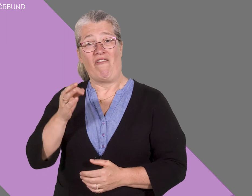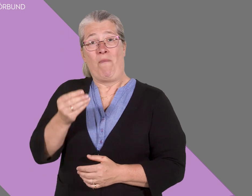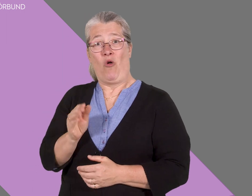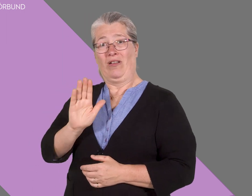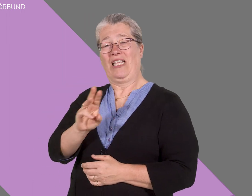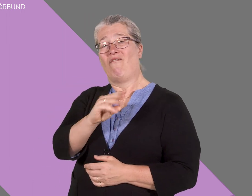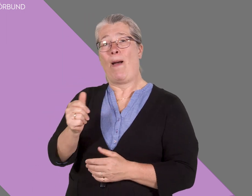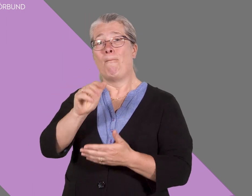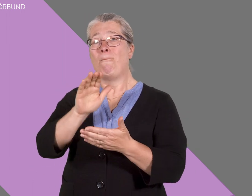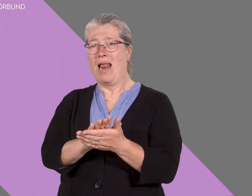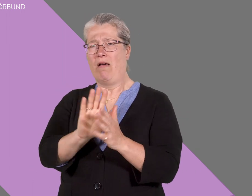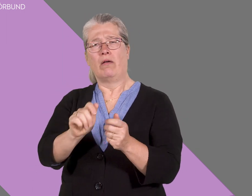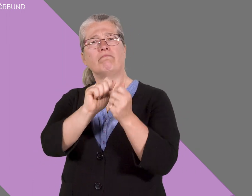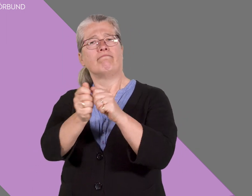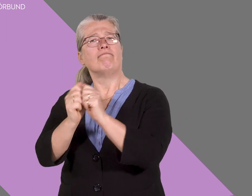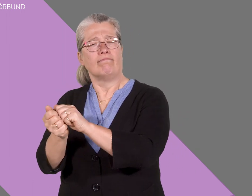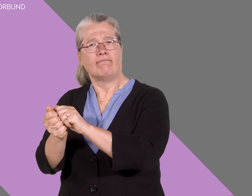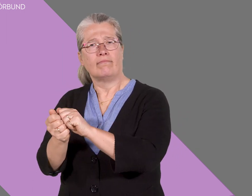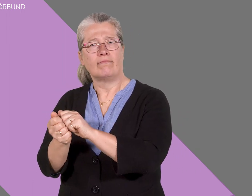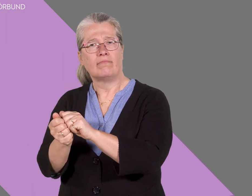FPA har gjort om sin teckenspråkiga webbplats.